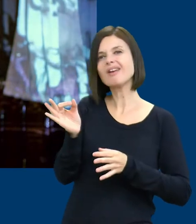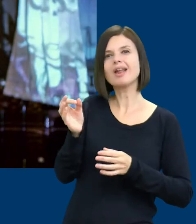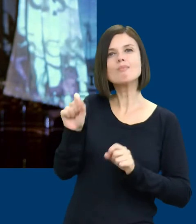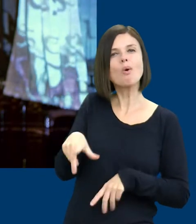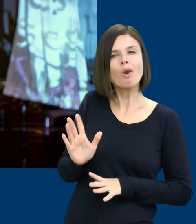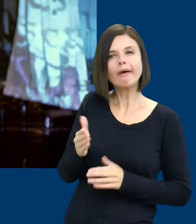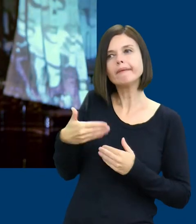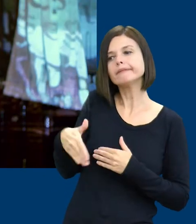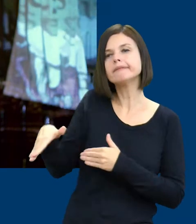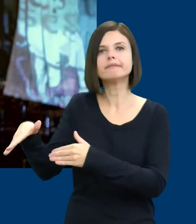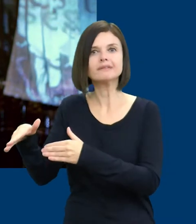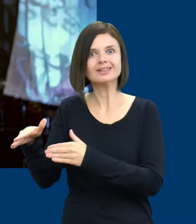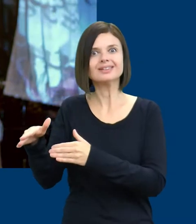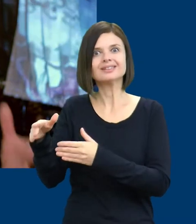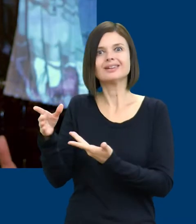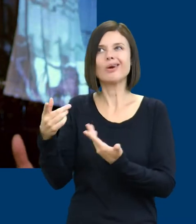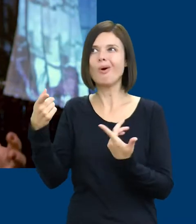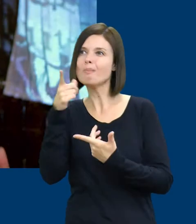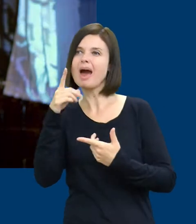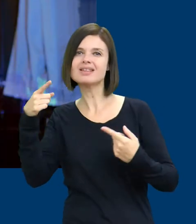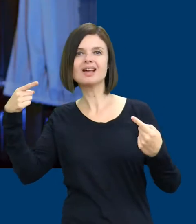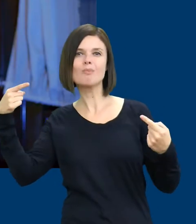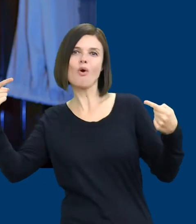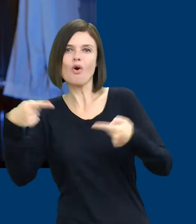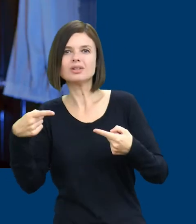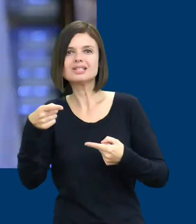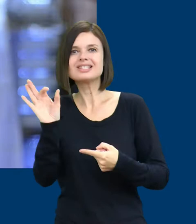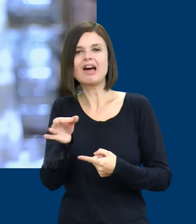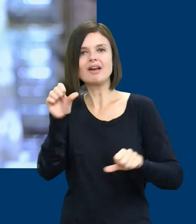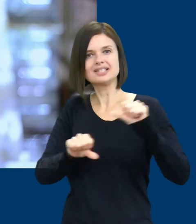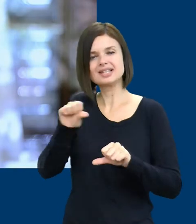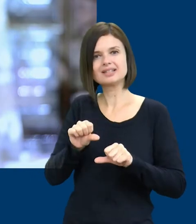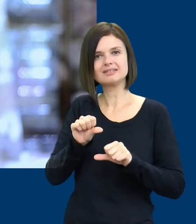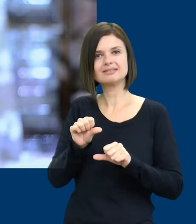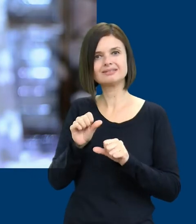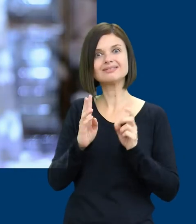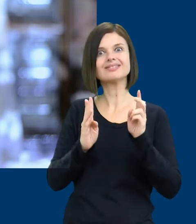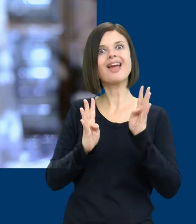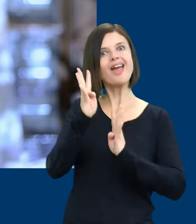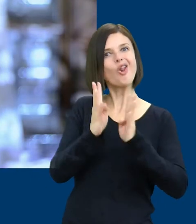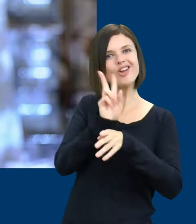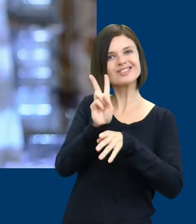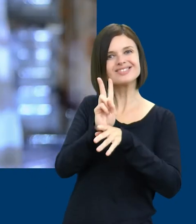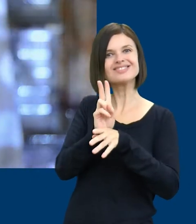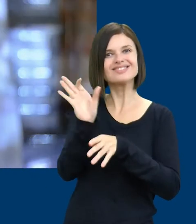desechaba o se los contraponía al saber científico, la ecología del saber habla justamente de